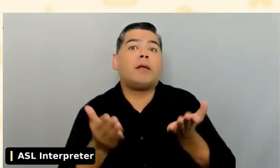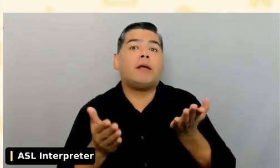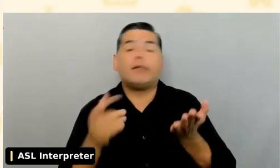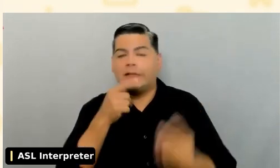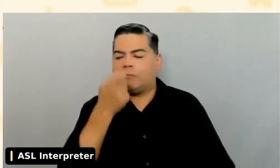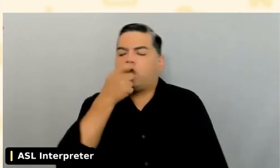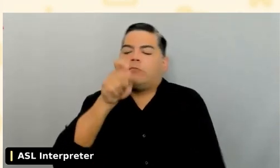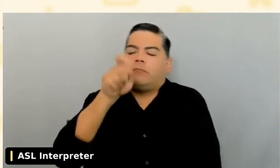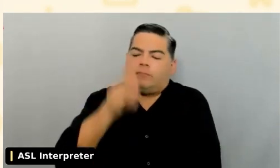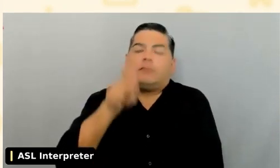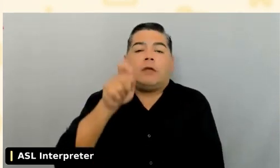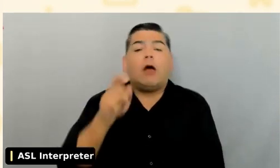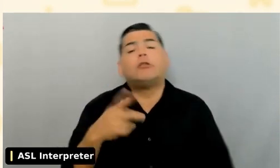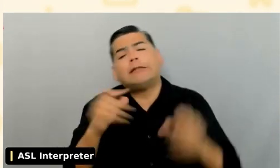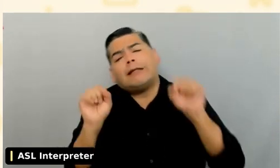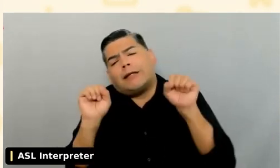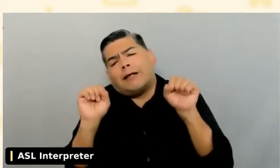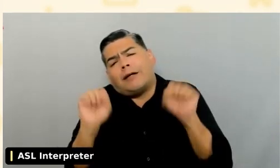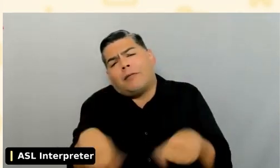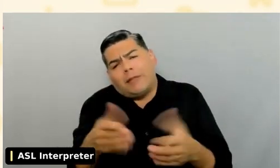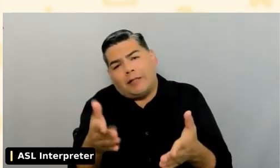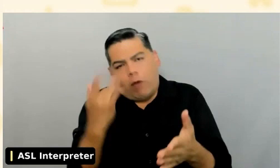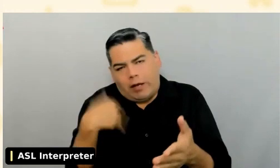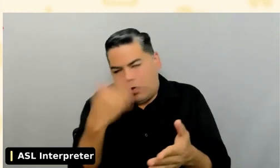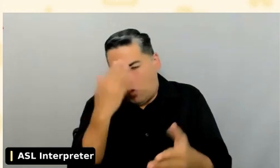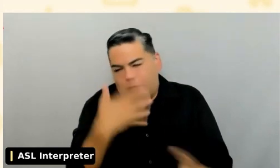Dirá que podría ser esto, porque sabe que podría estar equivocado.